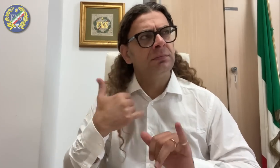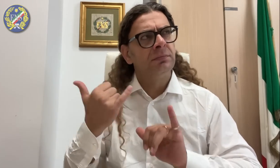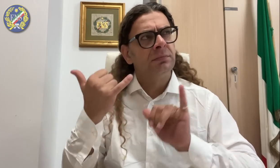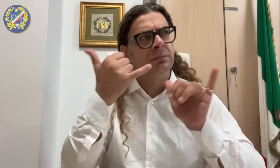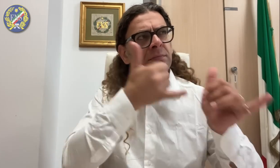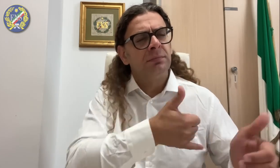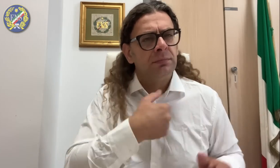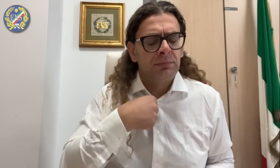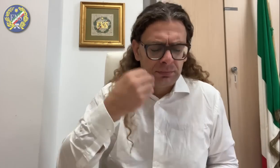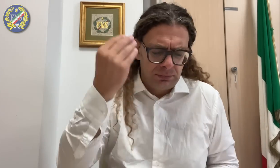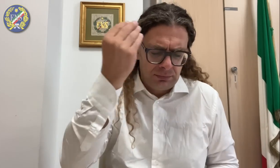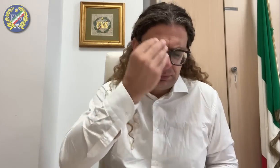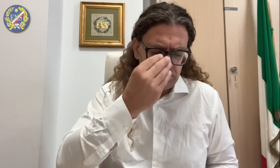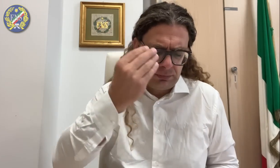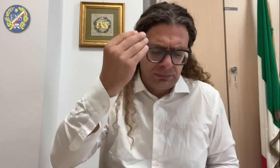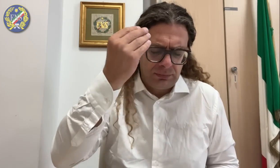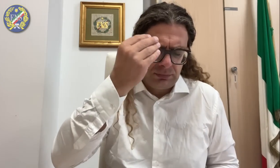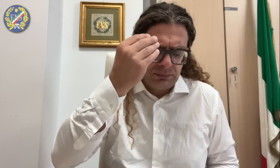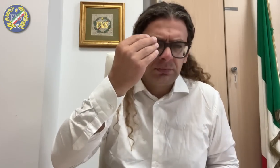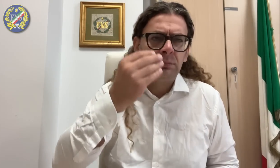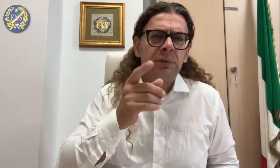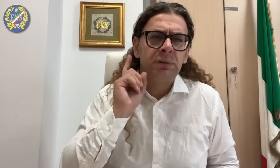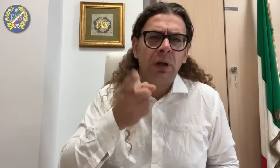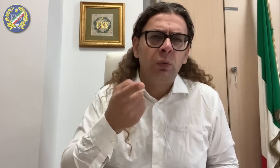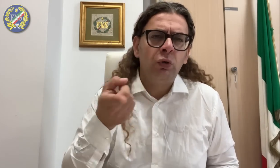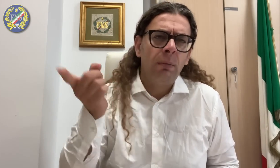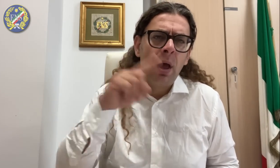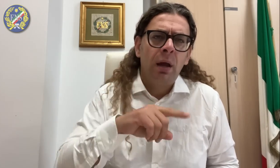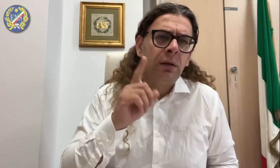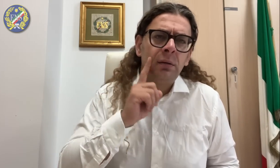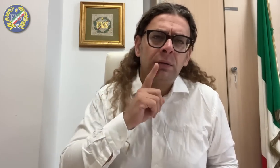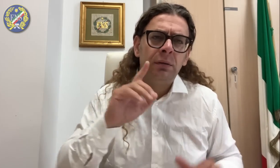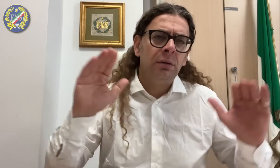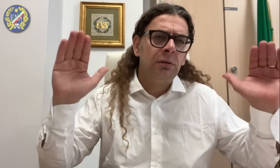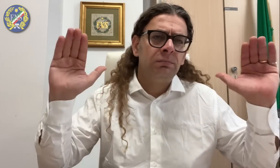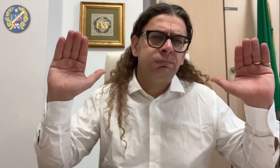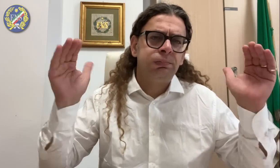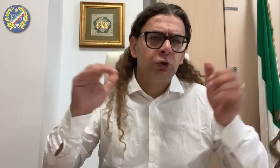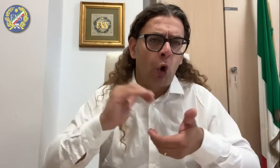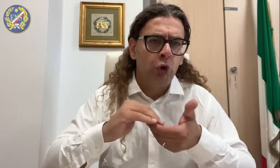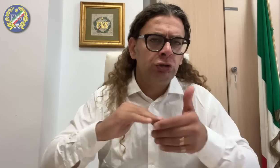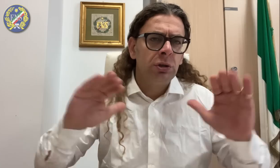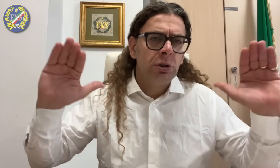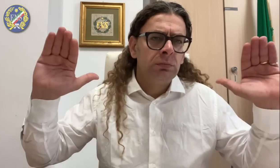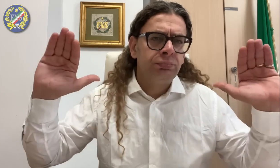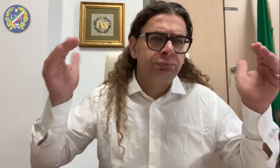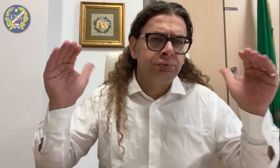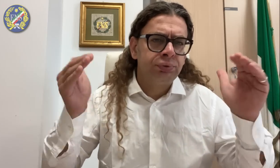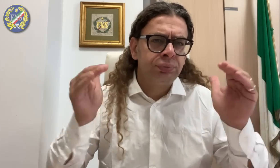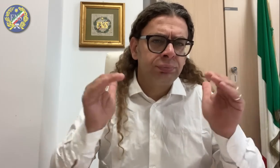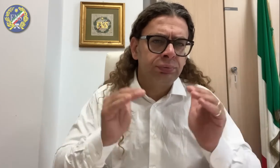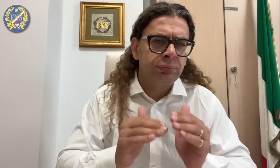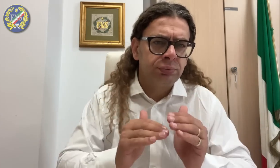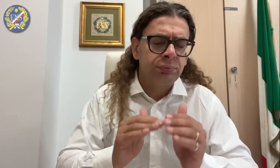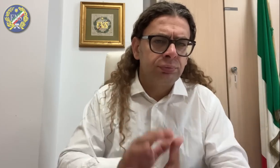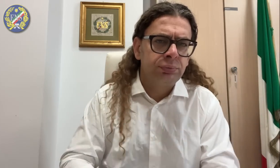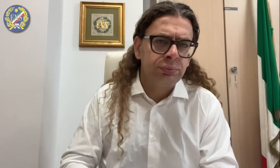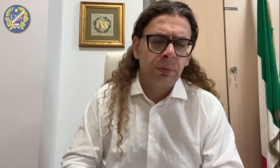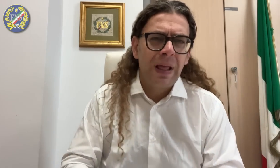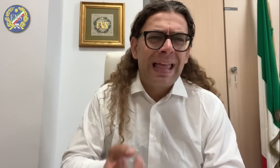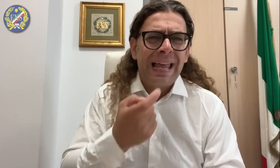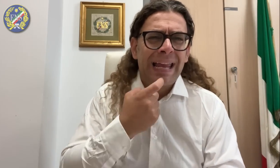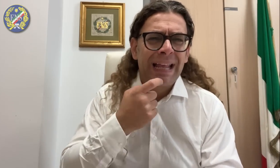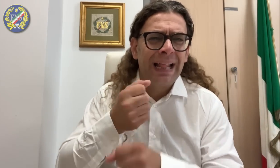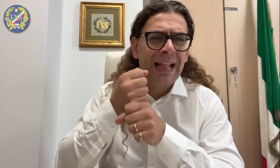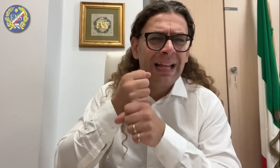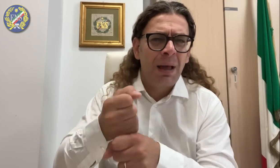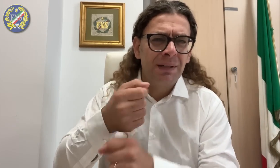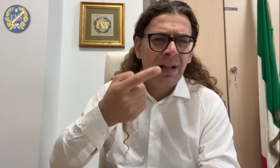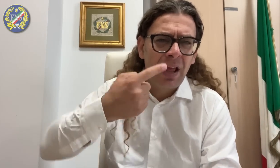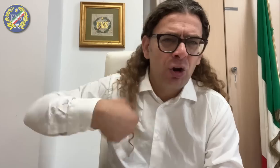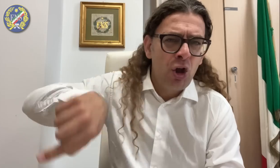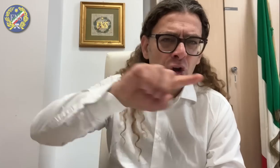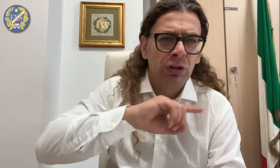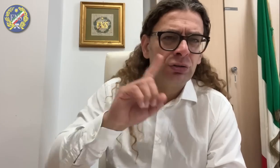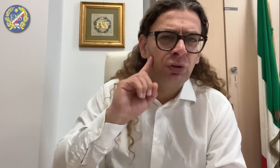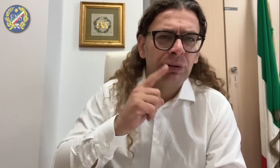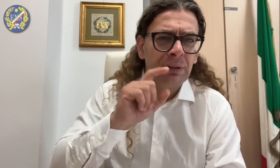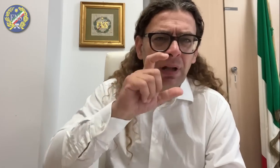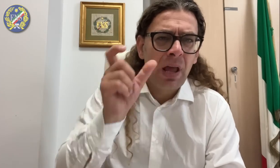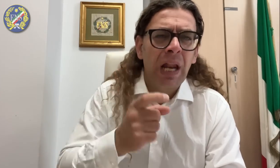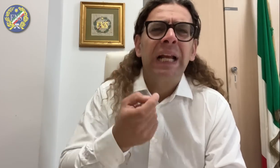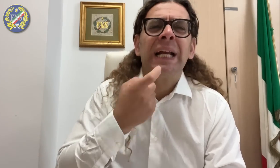delle persone sorde in Italia, ho riflettuto a lungo e mi sono chiesto chi, se un domani il numero dei soci dovesse ridursi drasticamente, possa rappresentare noi